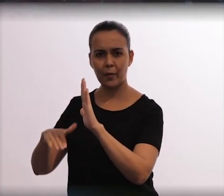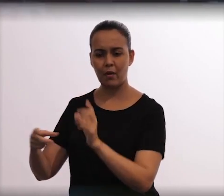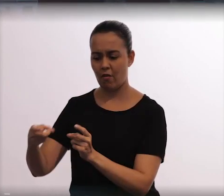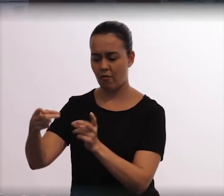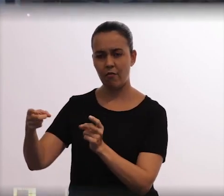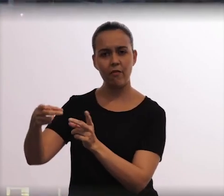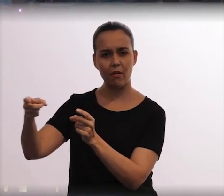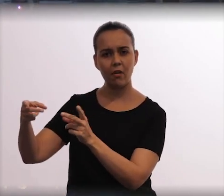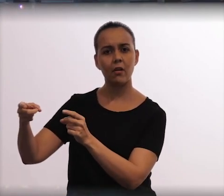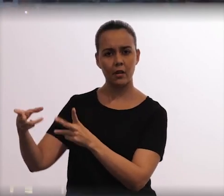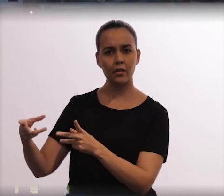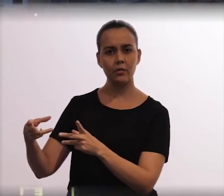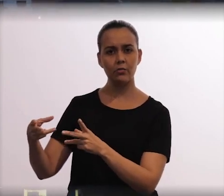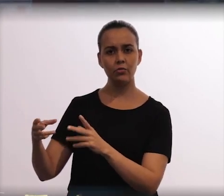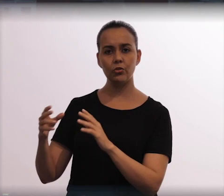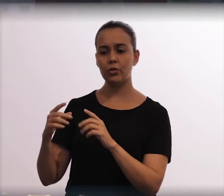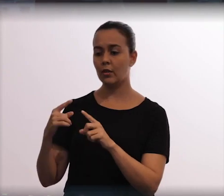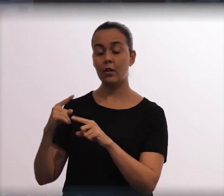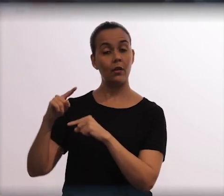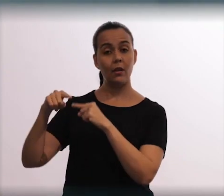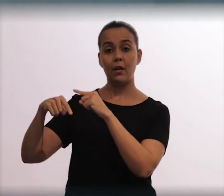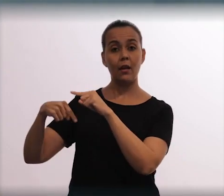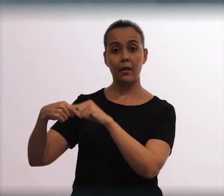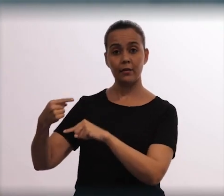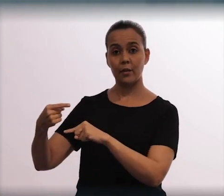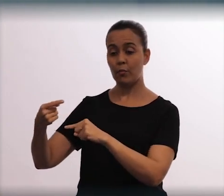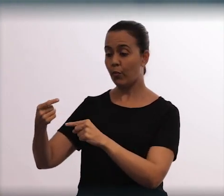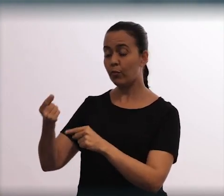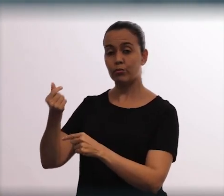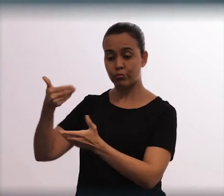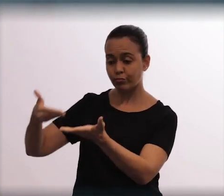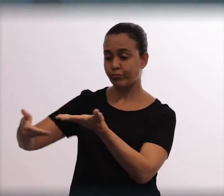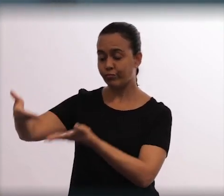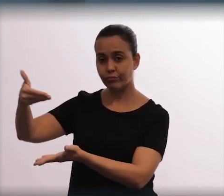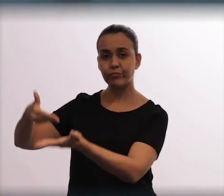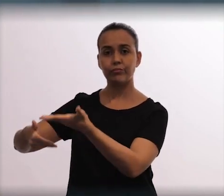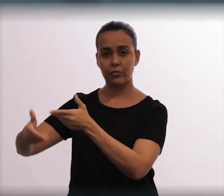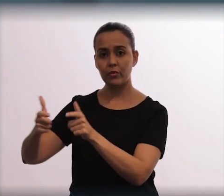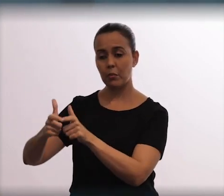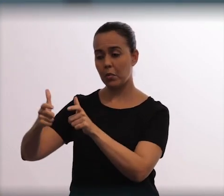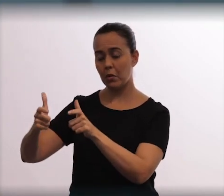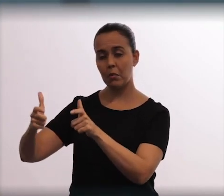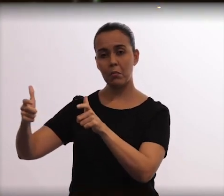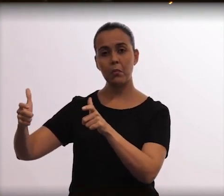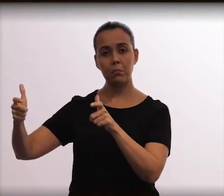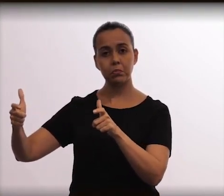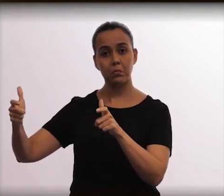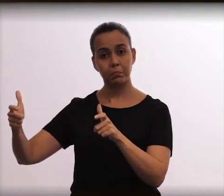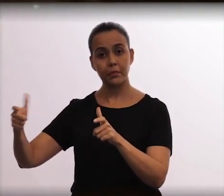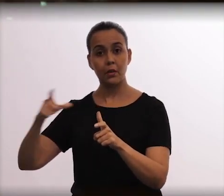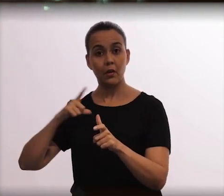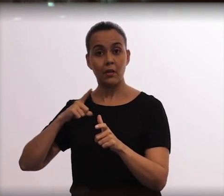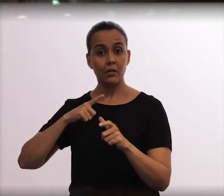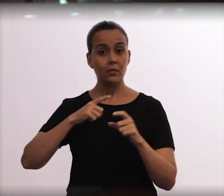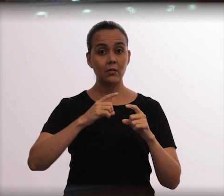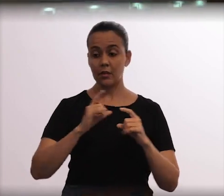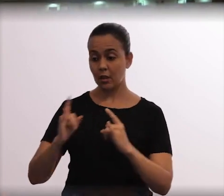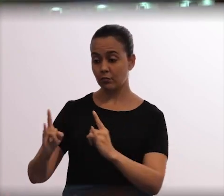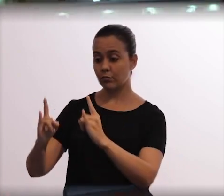pra ele ser depois potencializado pelo capital, né? E vai chegando aos poucos, a gente vê processos de verticalização maiores nas periferias,